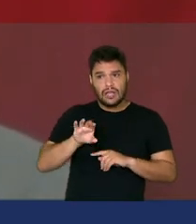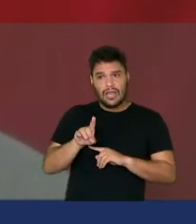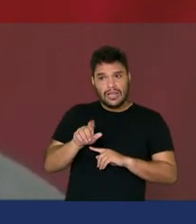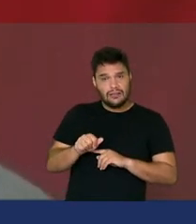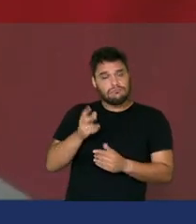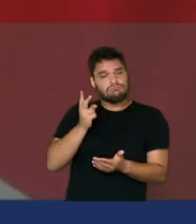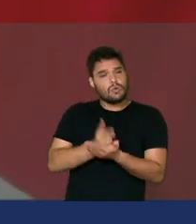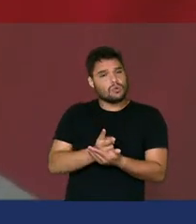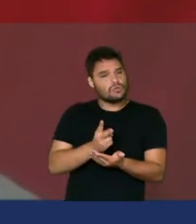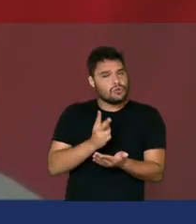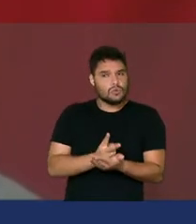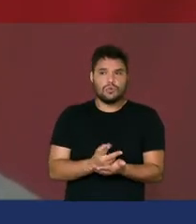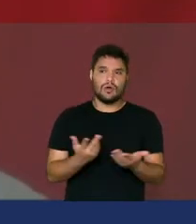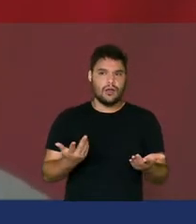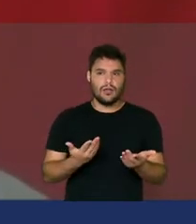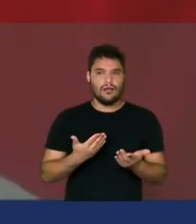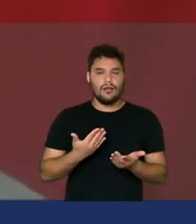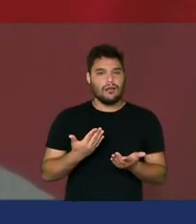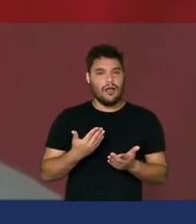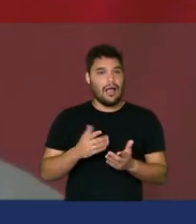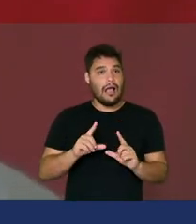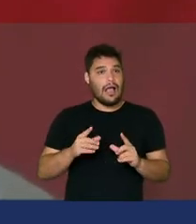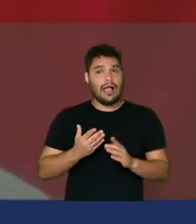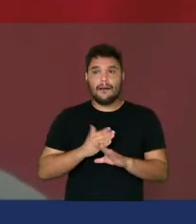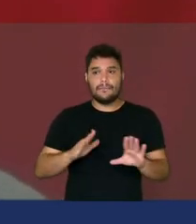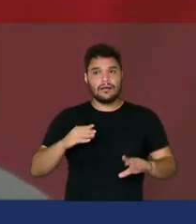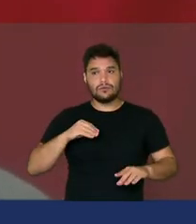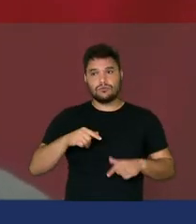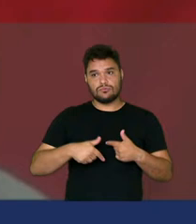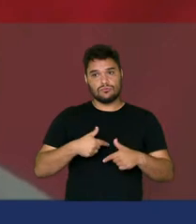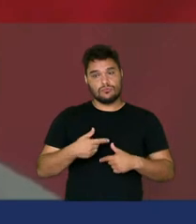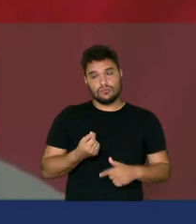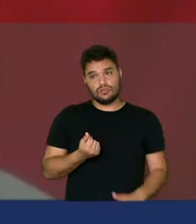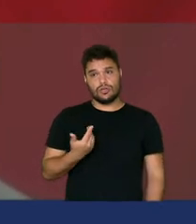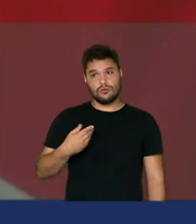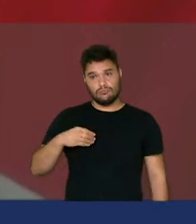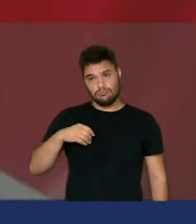ATRAVESSO DO IMPOSTO DE RENDA CONTINUA AÍ SURRO PIANDO O DINHEIRO DO BRASILEIRO. FALAR